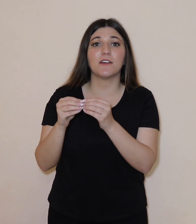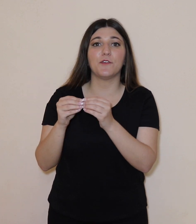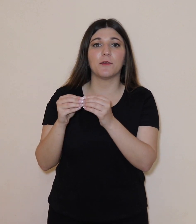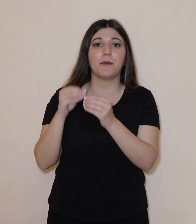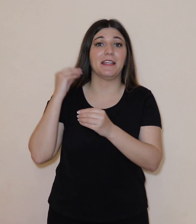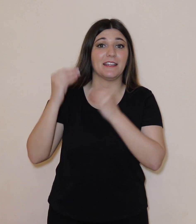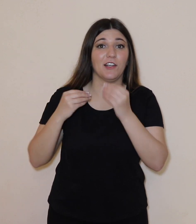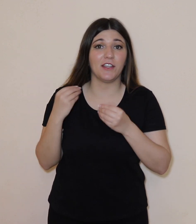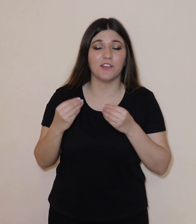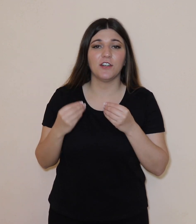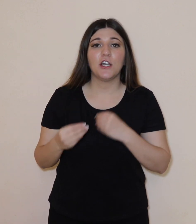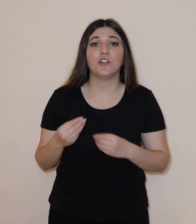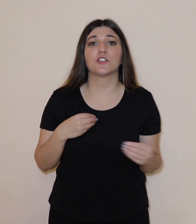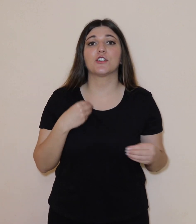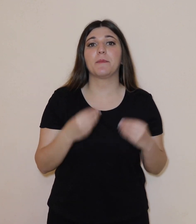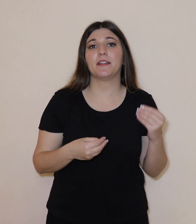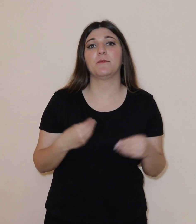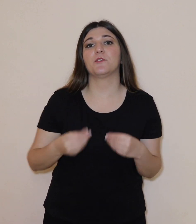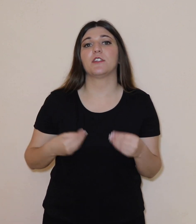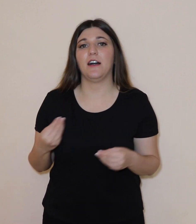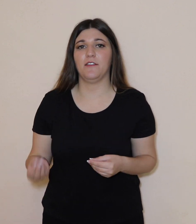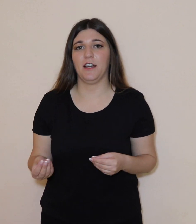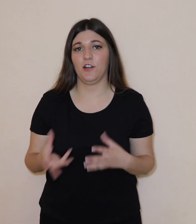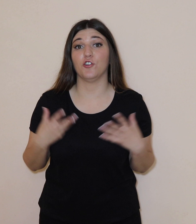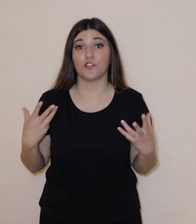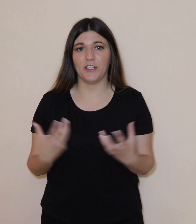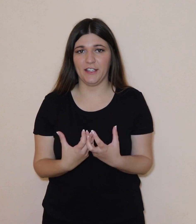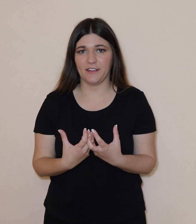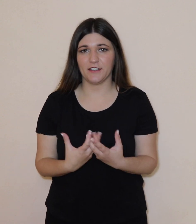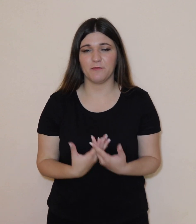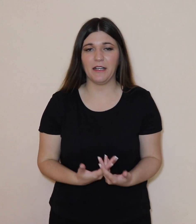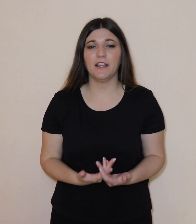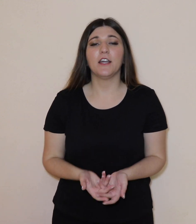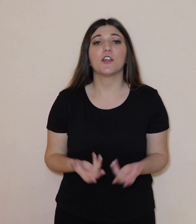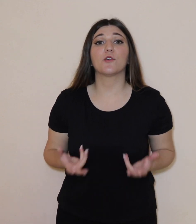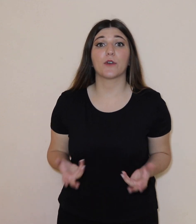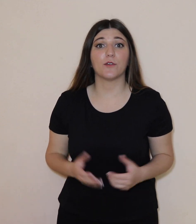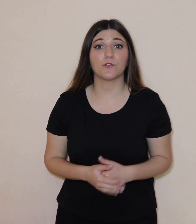esta forma mediante el oído nosotros aprendemos a hablar, los oyentes, vale. ¿Qué ocurre con un